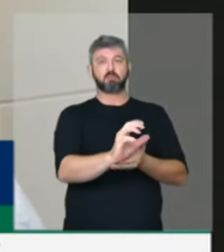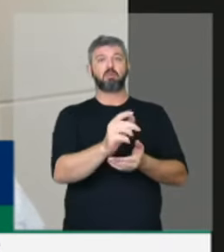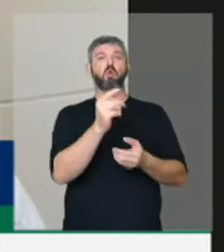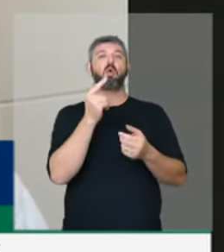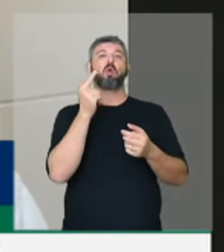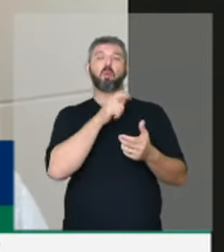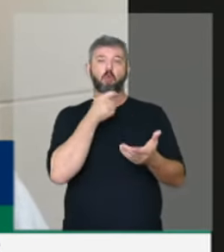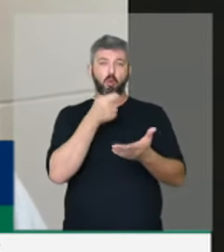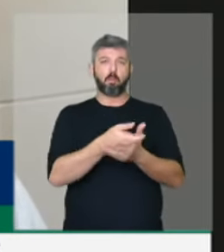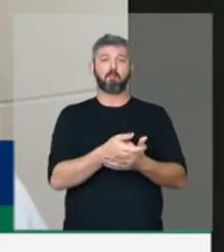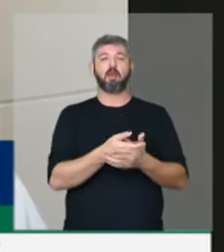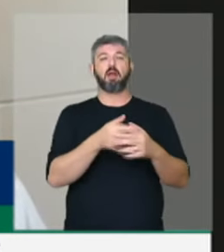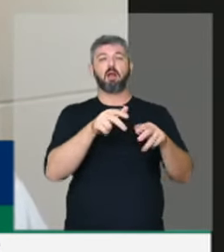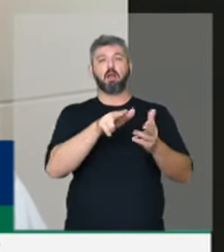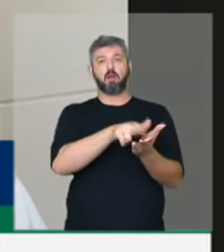COMO FOI FEITO NO INÍCIO DO